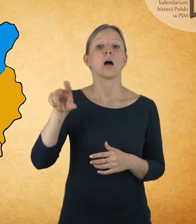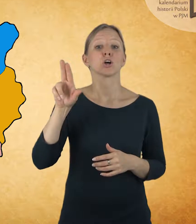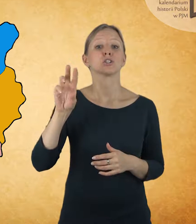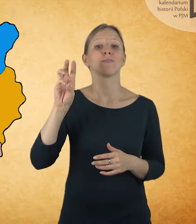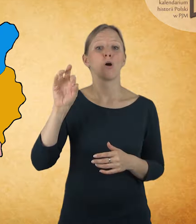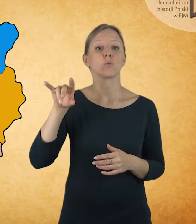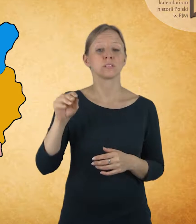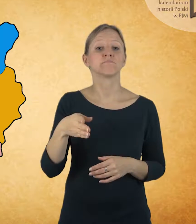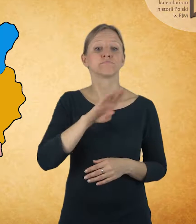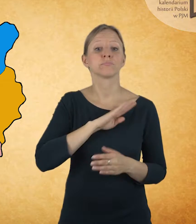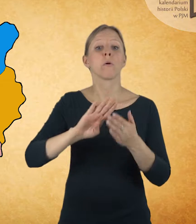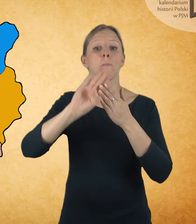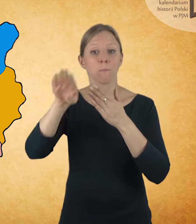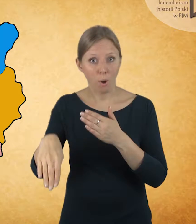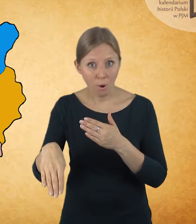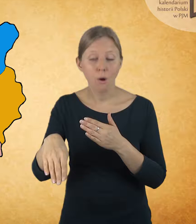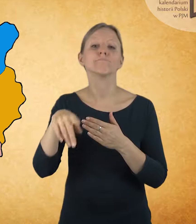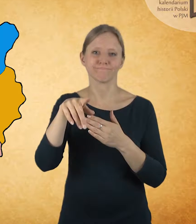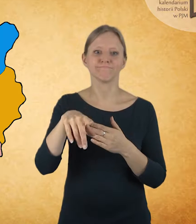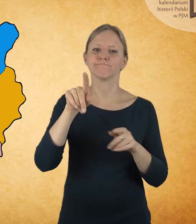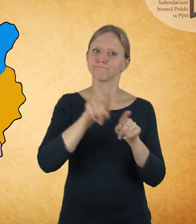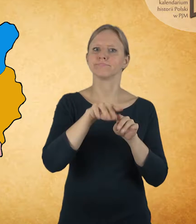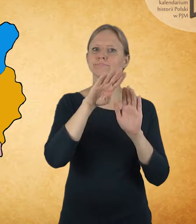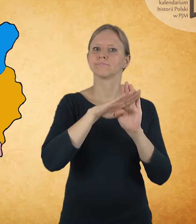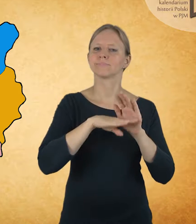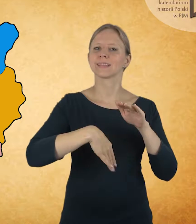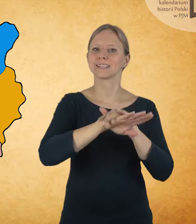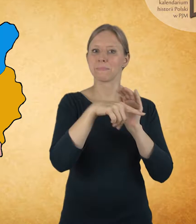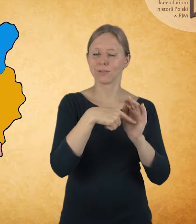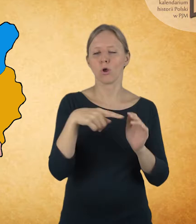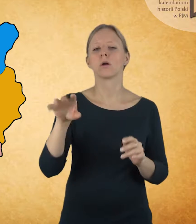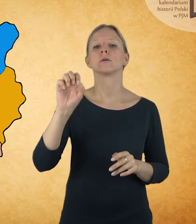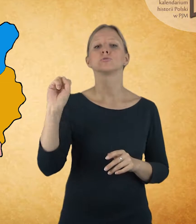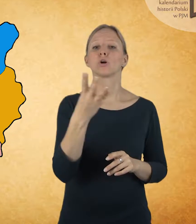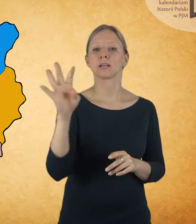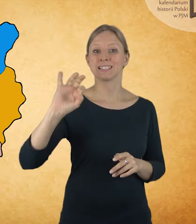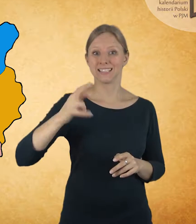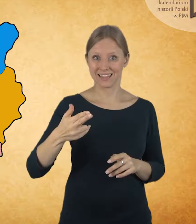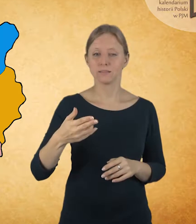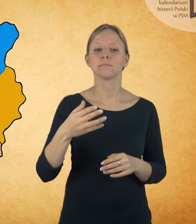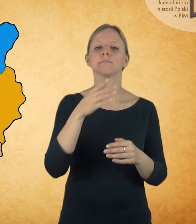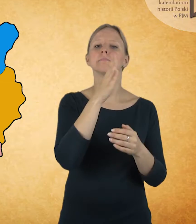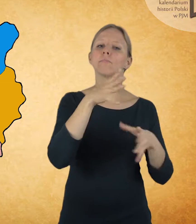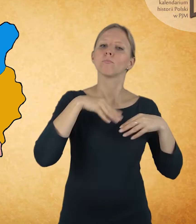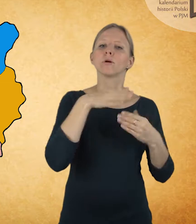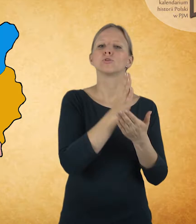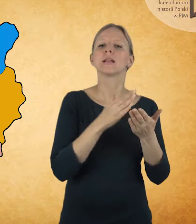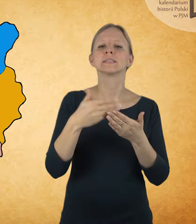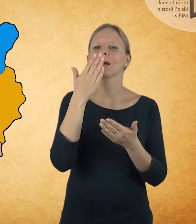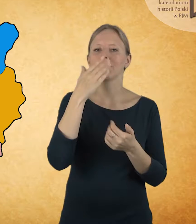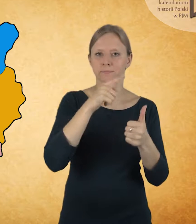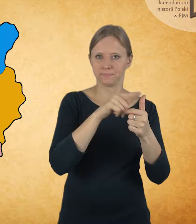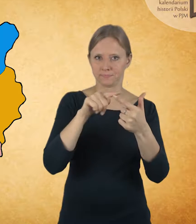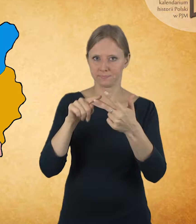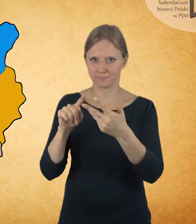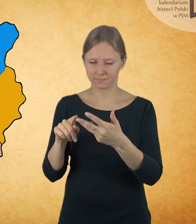Po jego śmierci, zgodnie z testamentem, jego synowie otrzymali różne ziemie.